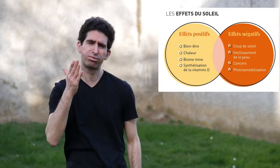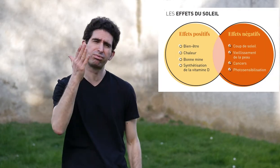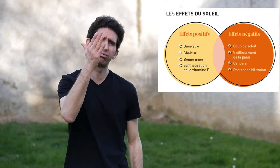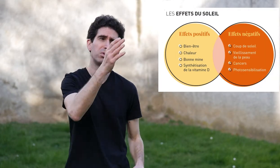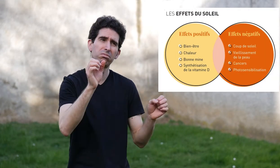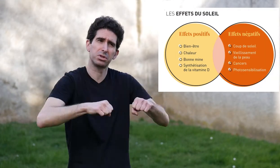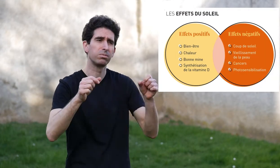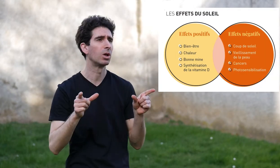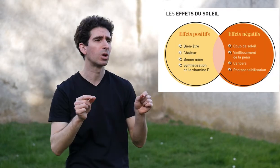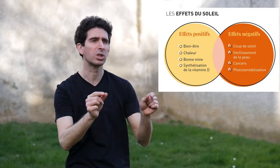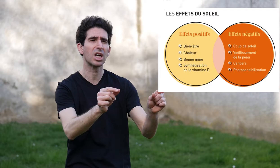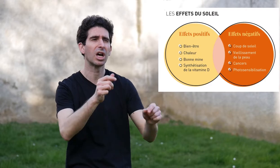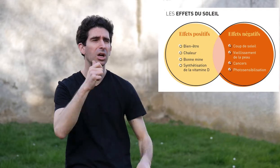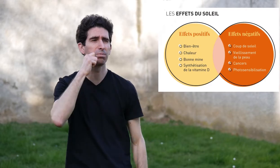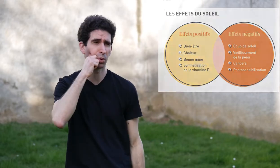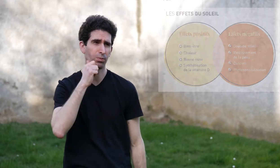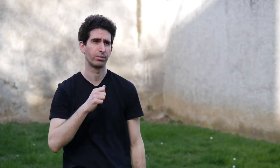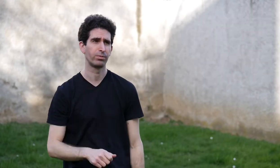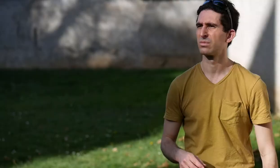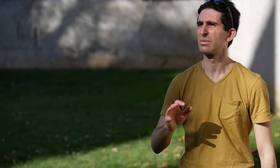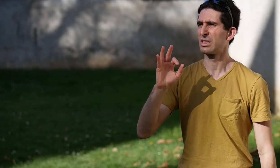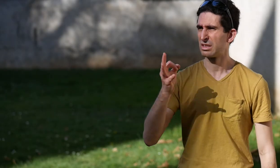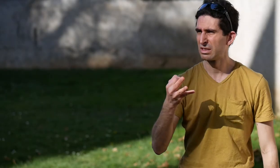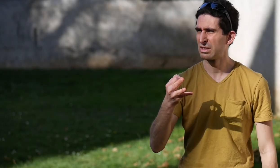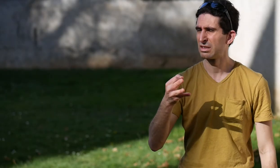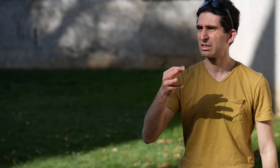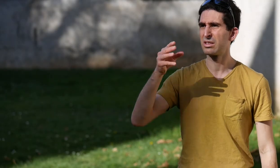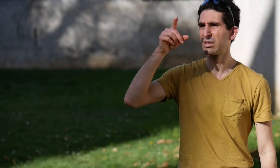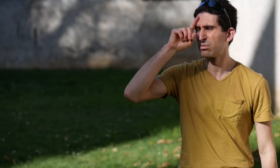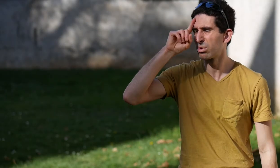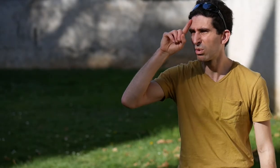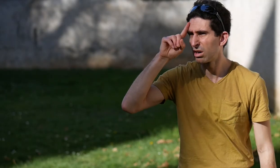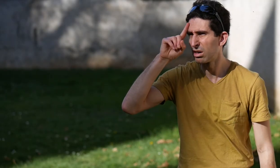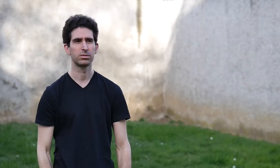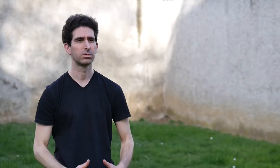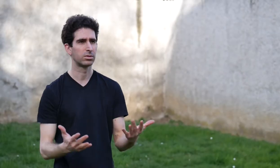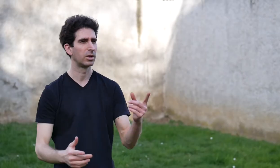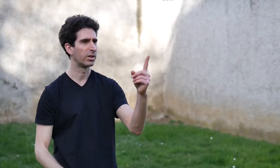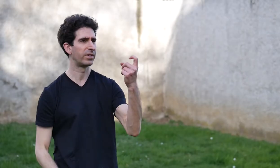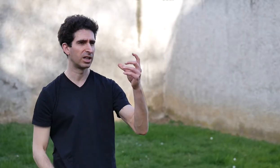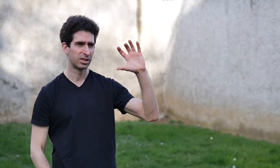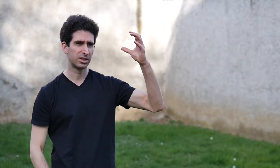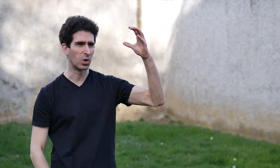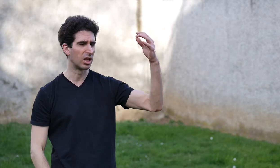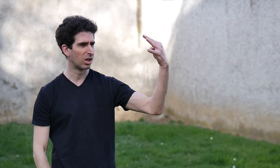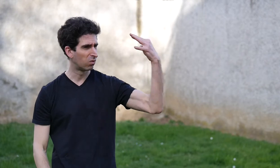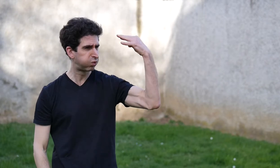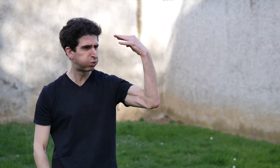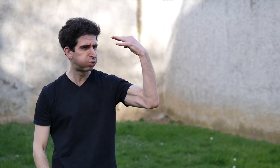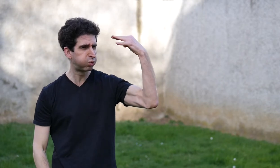et à long terme des cancers de la peau. Ah oui ? Pourquoi ? A cause des ultraviolets du soleil.